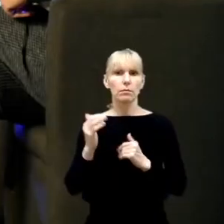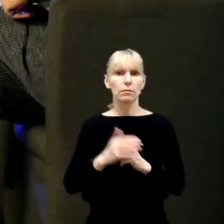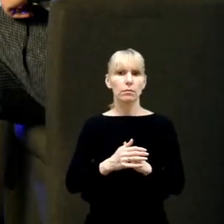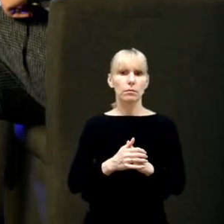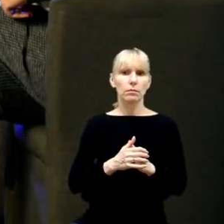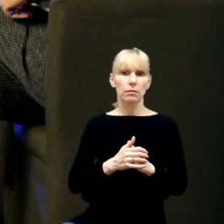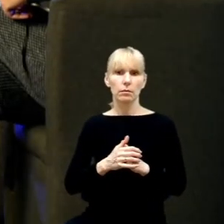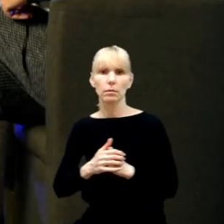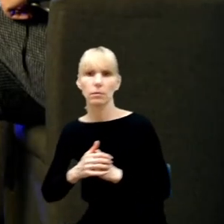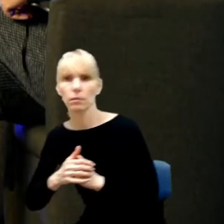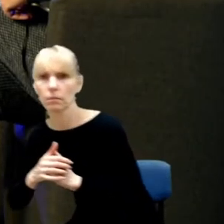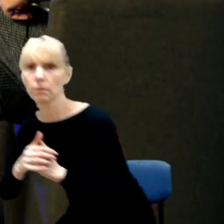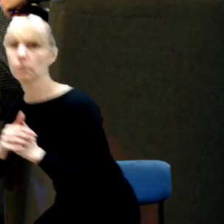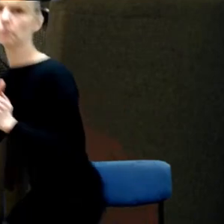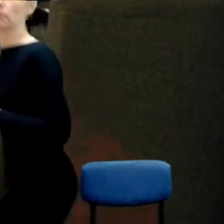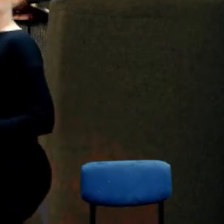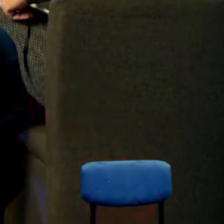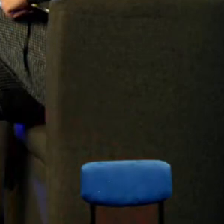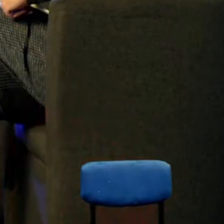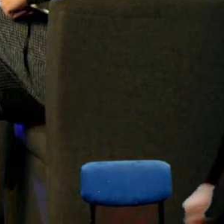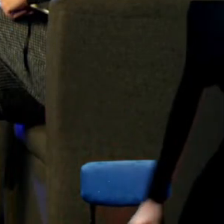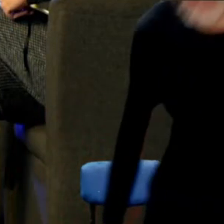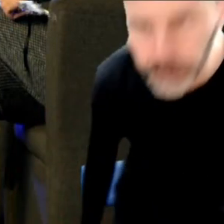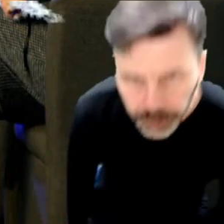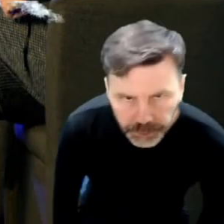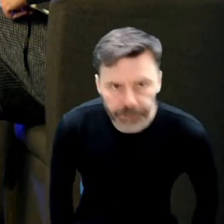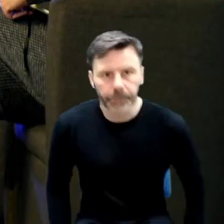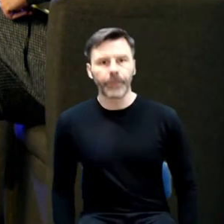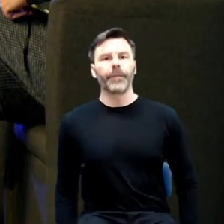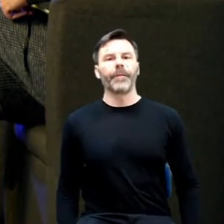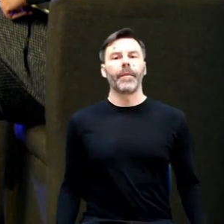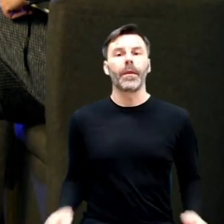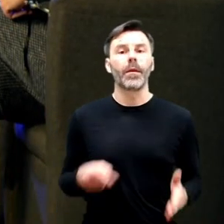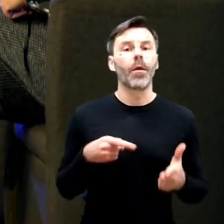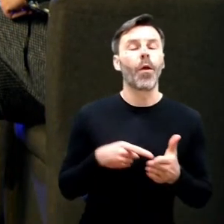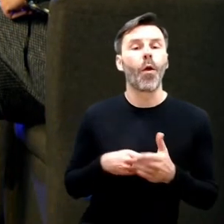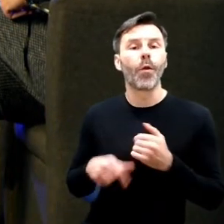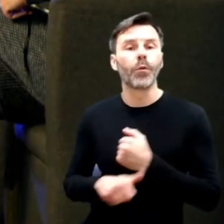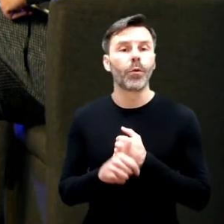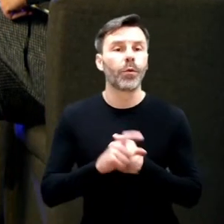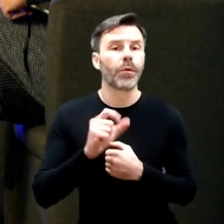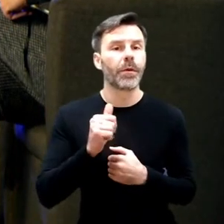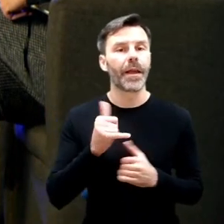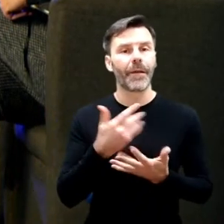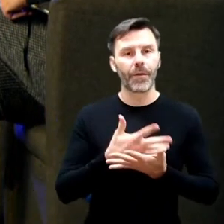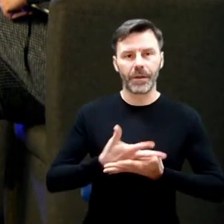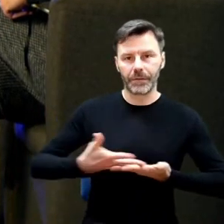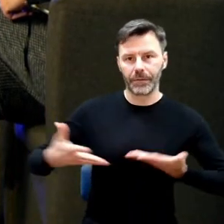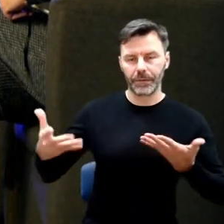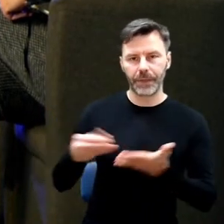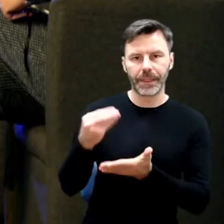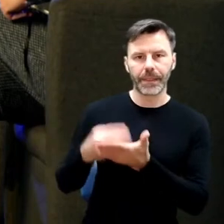Przede wszystkim te standardy dotyczą gruntów Skarbu Państwa, które przekazujemy do społecznych inicjatyw mieszkaniowych.